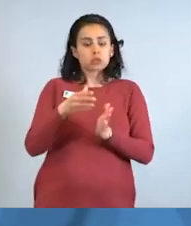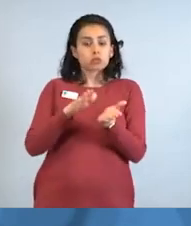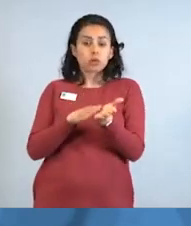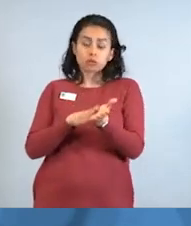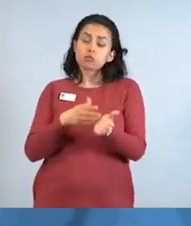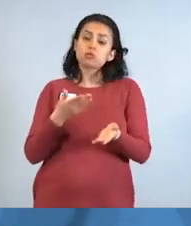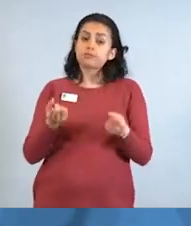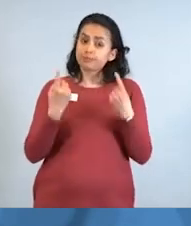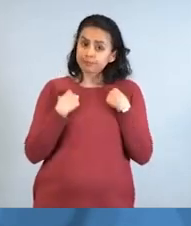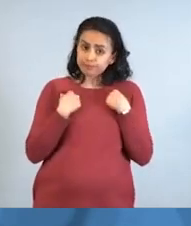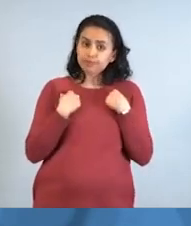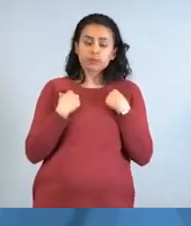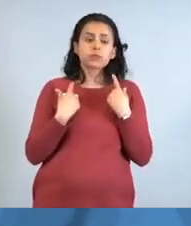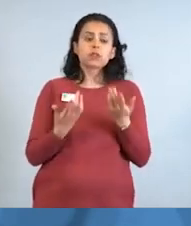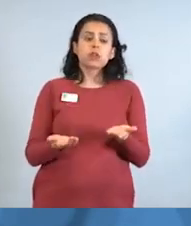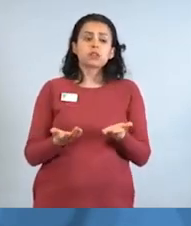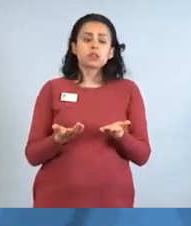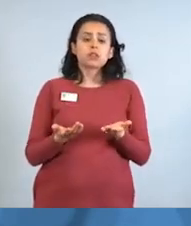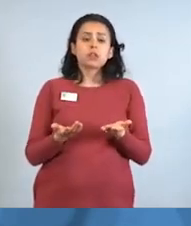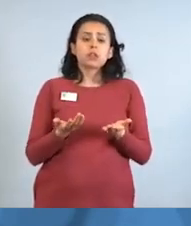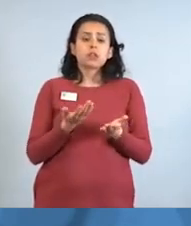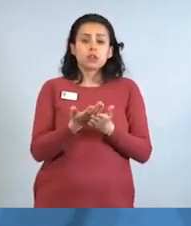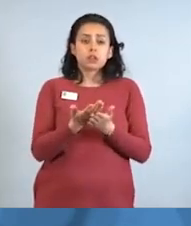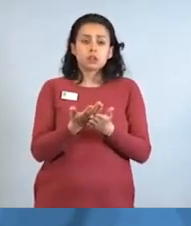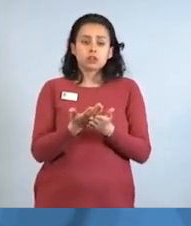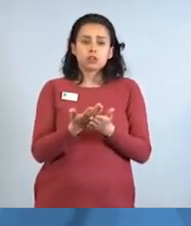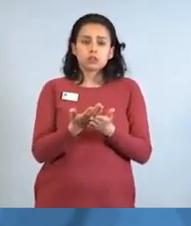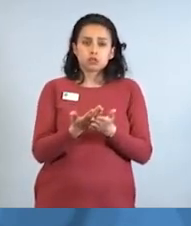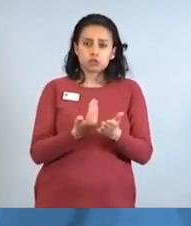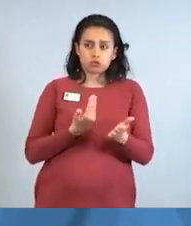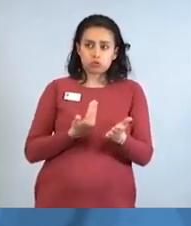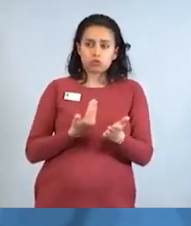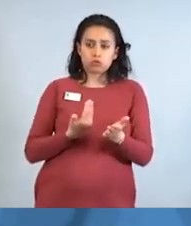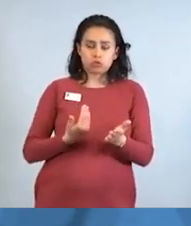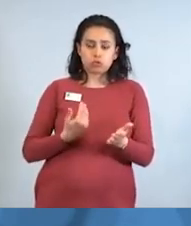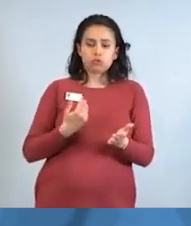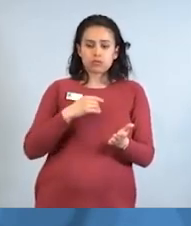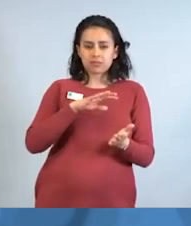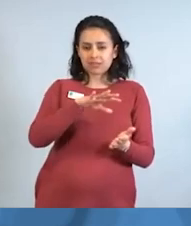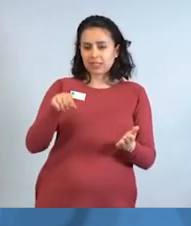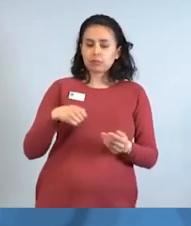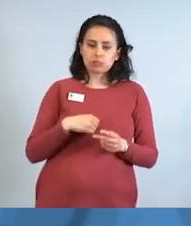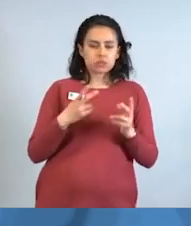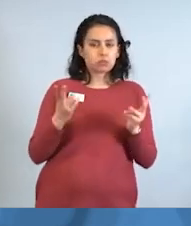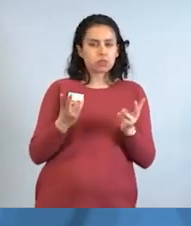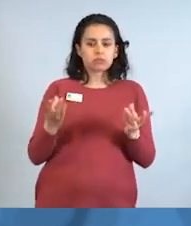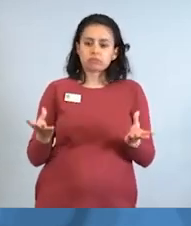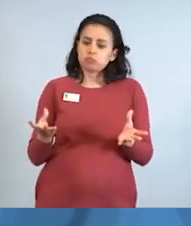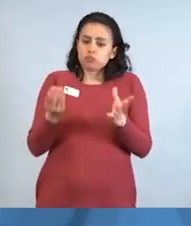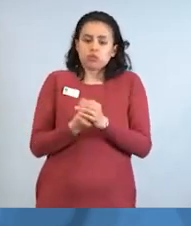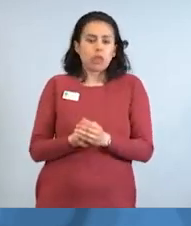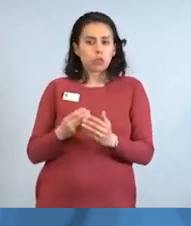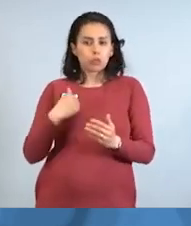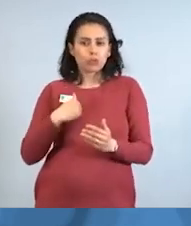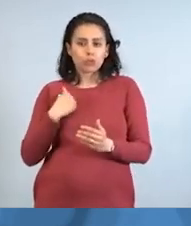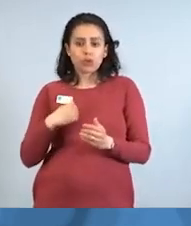Ensinnäkin se tuo meille yhtenäisyyden tunteen, mutta sitten myöskin se, että ensimmäisen annoksen jälkeen,